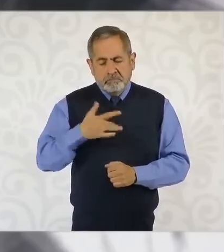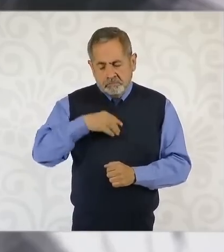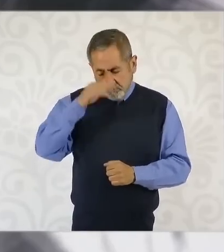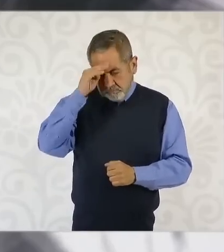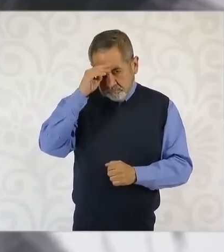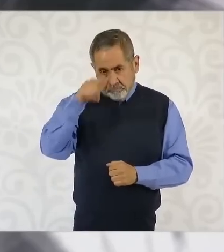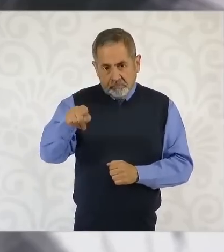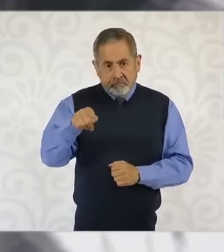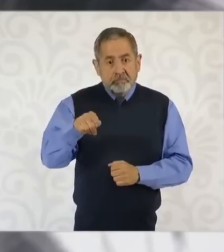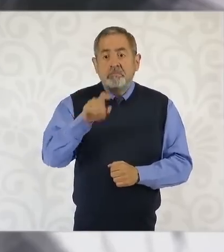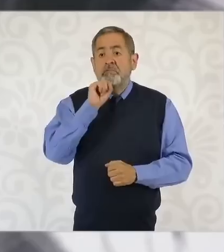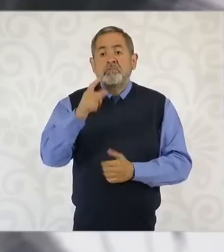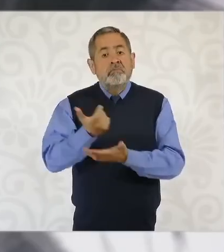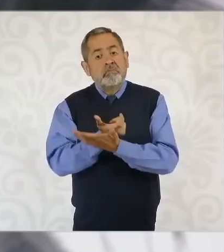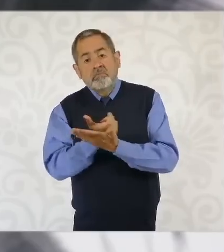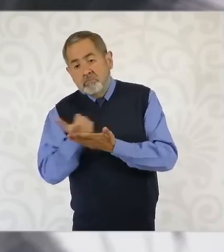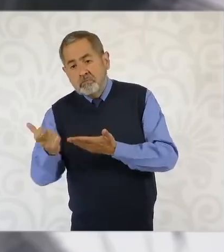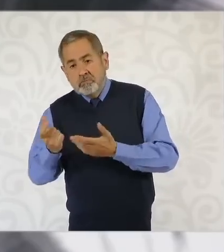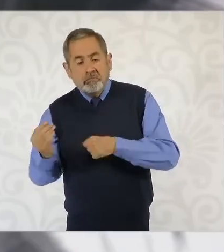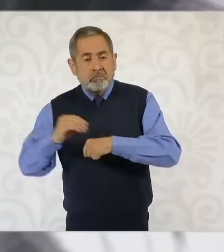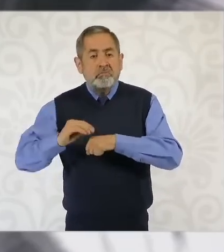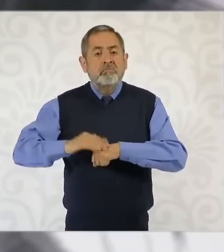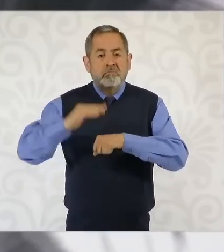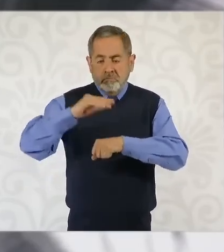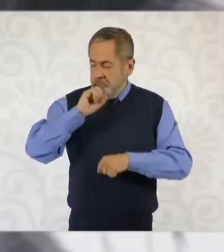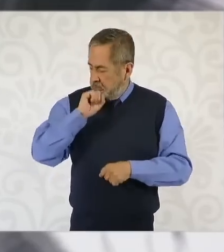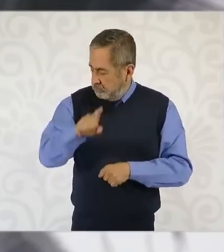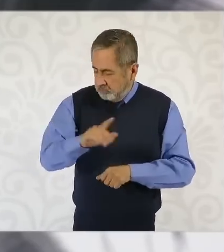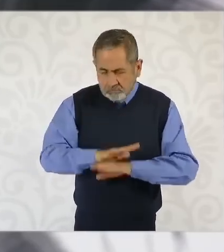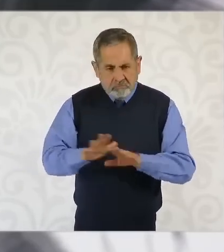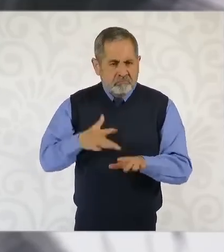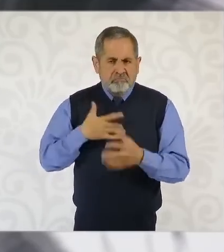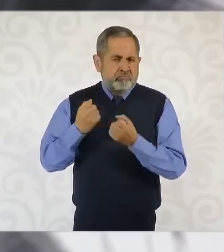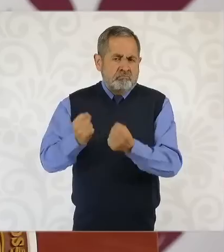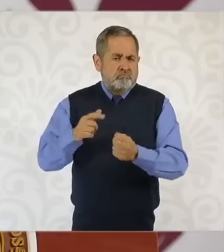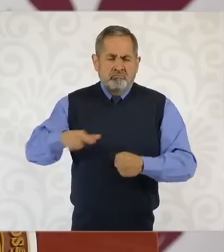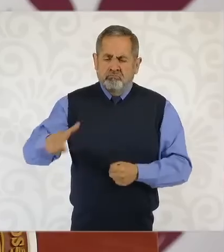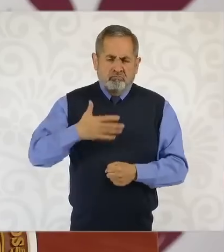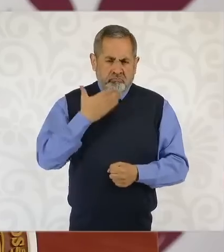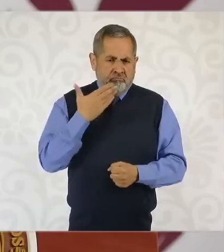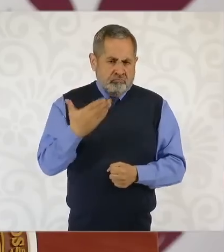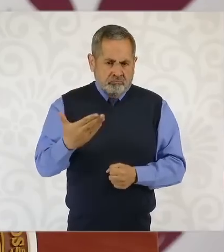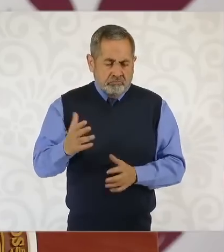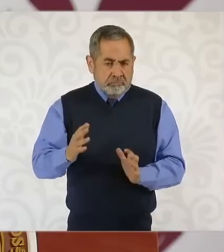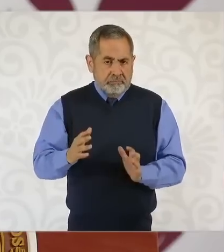aumento salarial también en ese sentido está fuerte ahora una parte de nuestra economía Pues